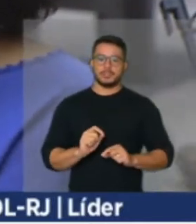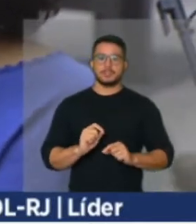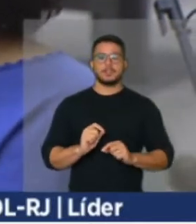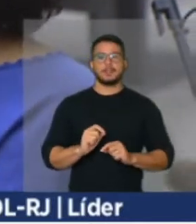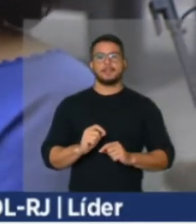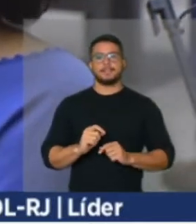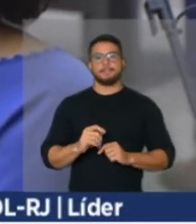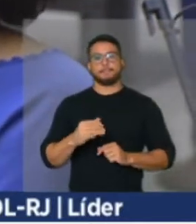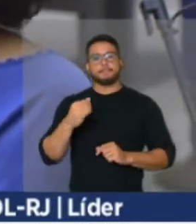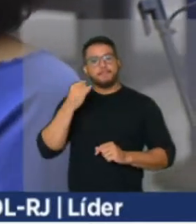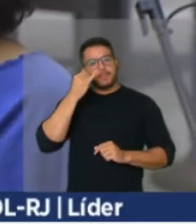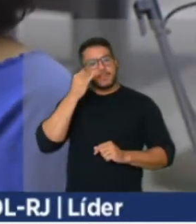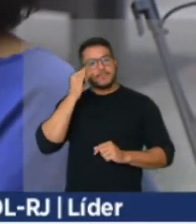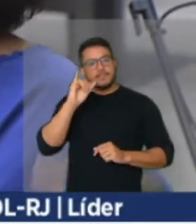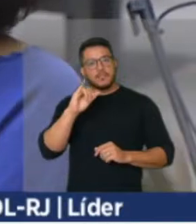É FAVORÁVEL A ESSA MATÉRIA, AINDA MAIS NESSE MOMENTO